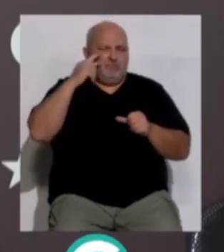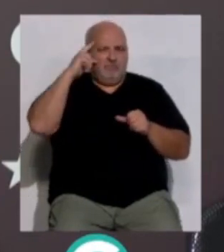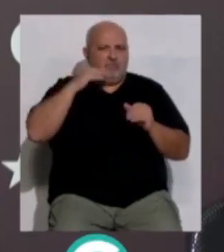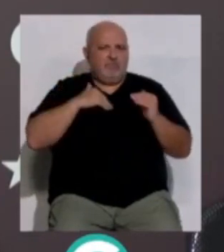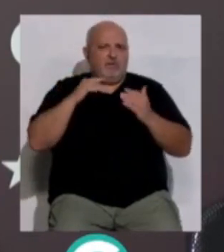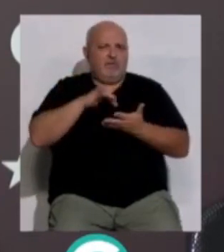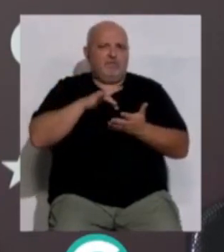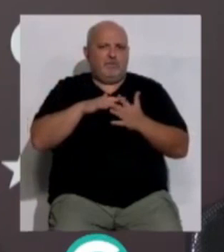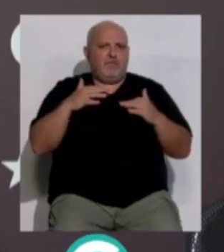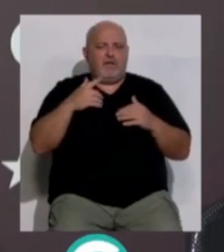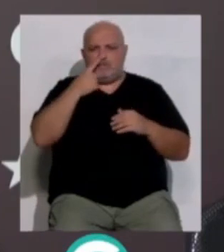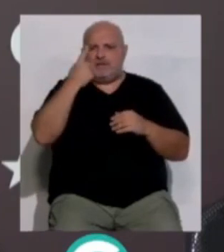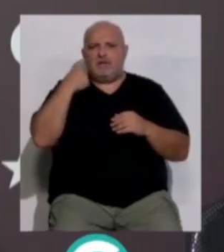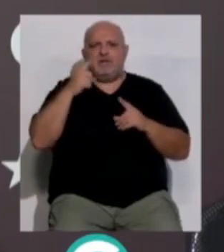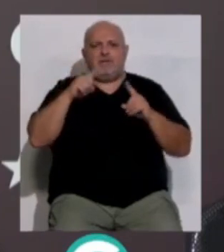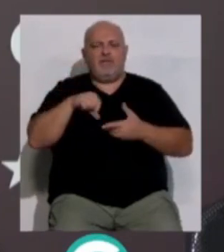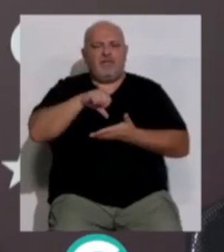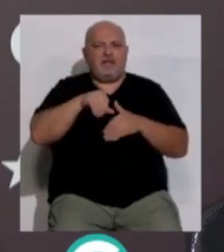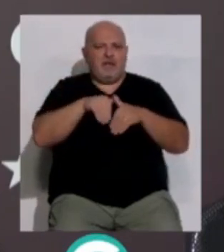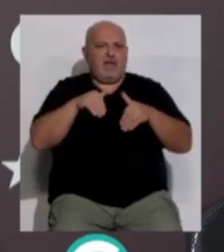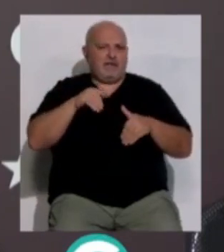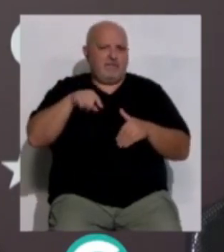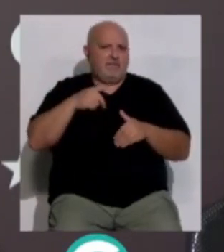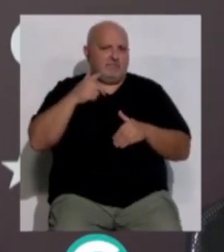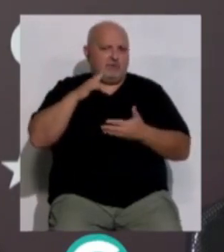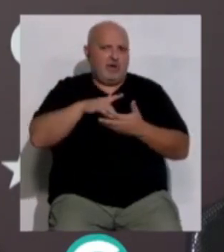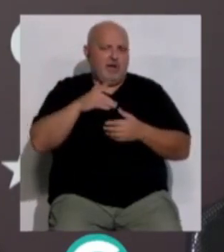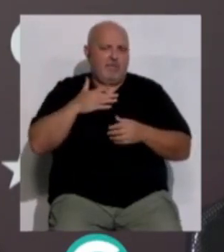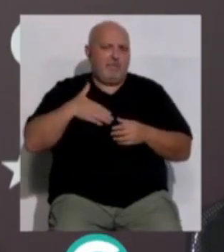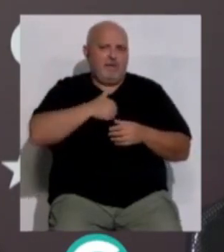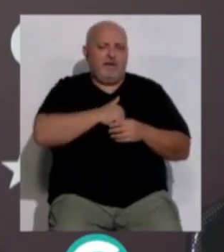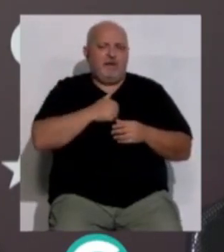muchos partidos Incluso el año pasado de Central Sí que bueno que me utilizaban más de lateral y